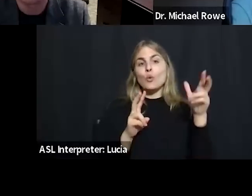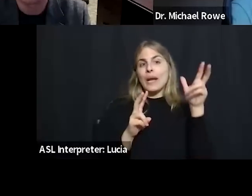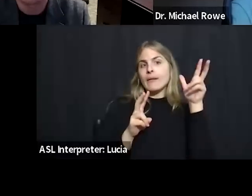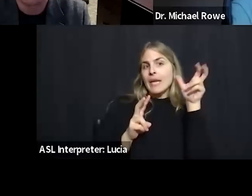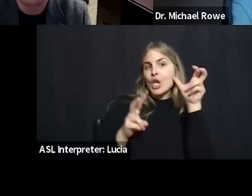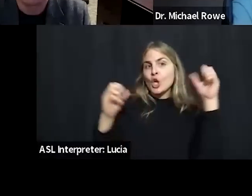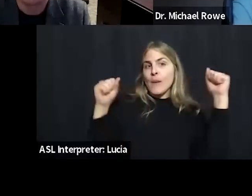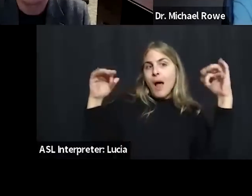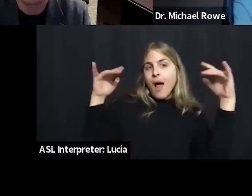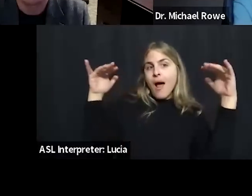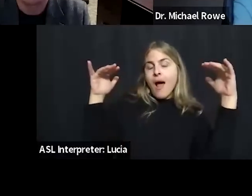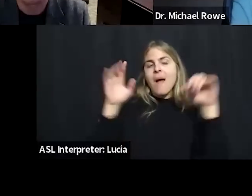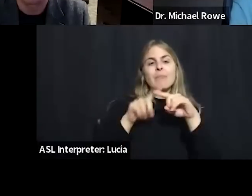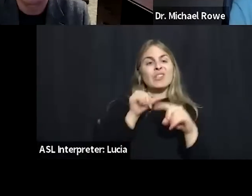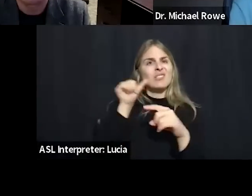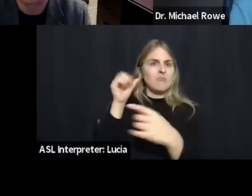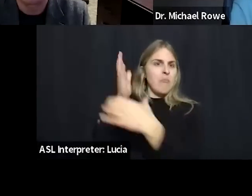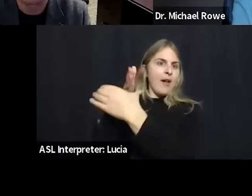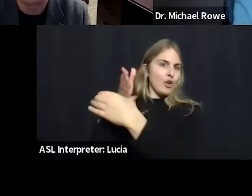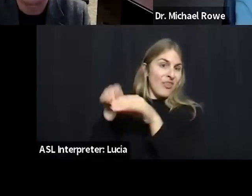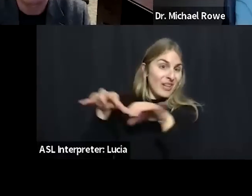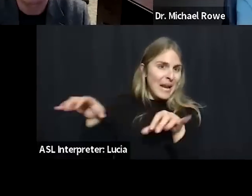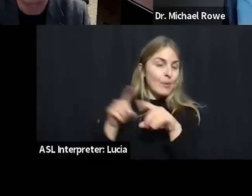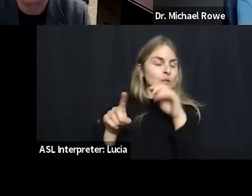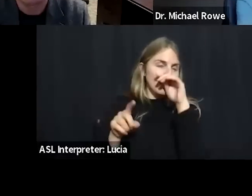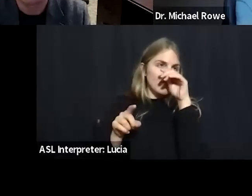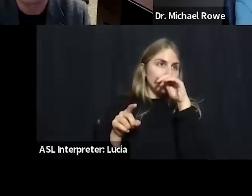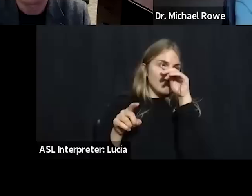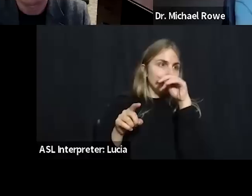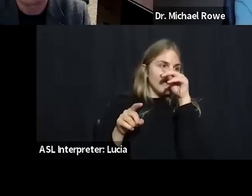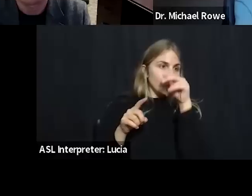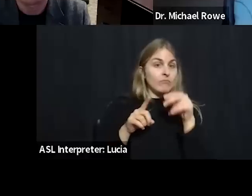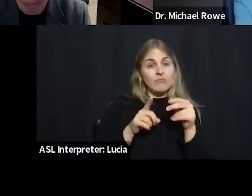Creo que esas cosas se pueden hacer bastante fácilmente y hay programas de subvenciones a los que puede acceder